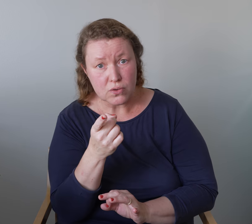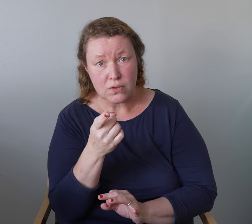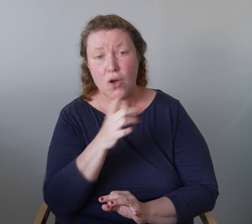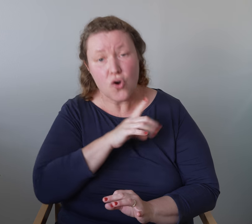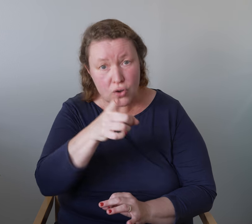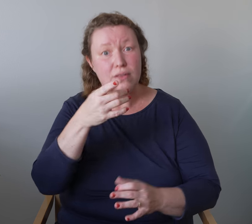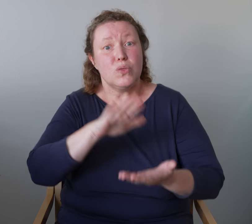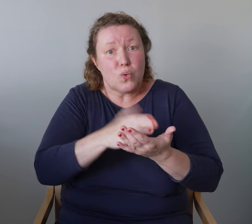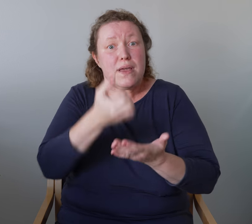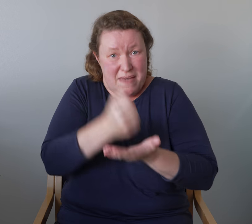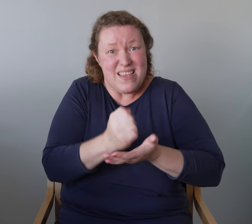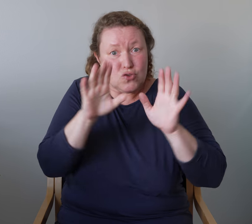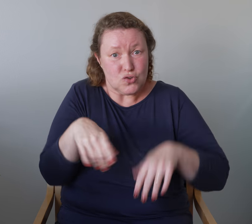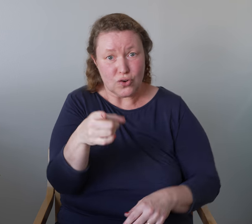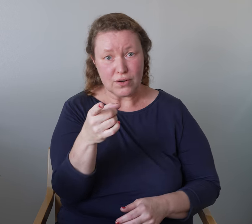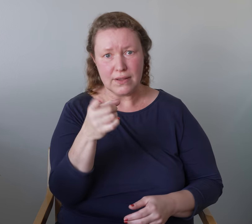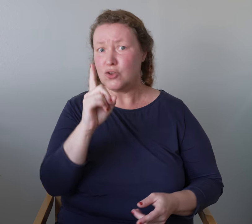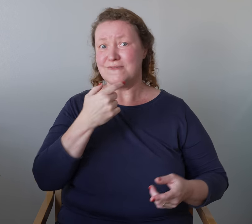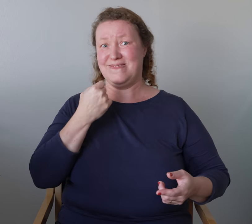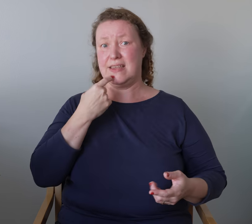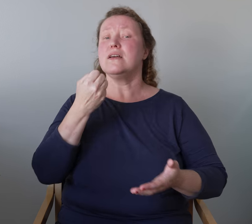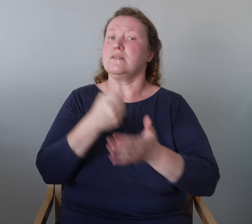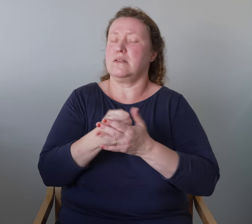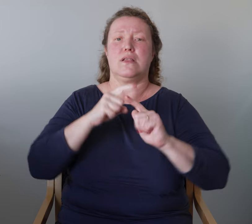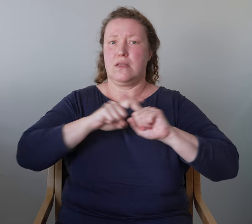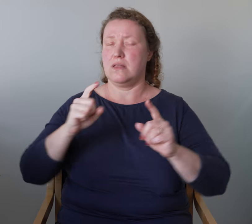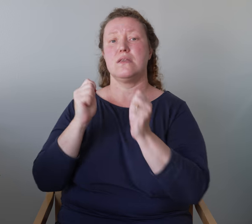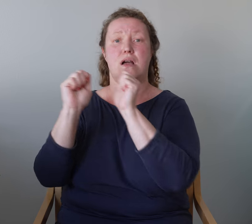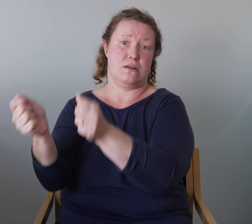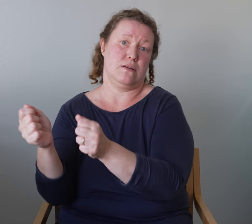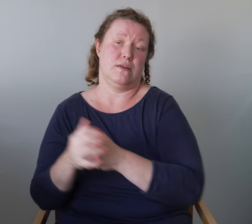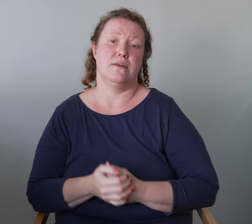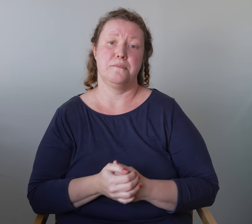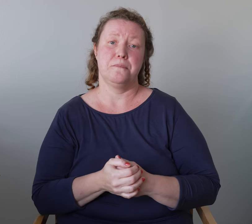Nyt viimeistään kannattaa hakea Kelan tulkkauspalvelua käyttöösi, jos et sitä vielä ole tehnyt.